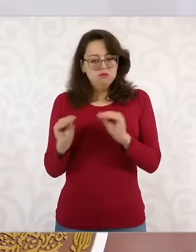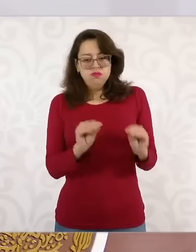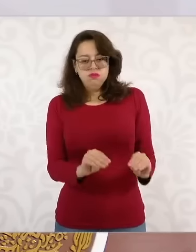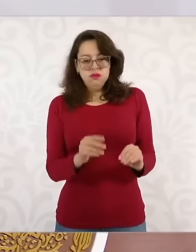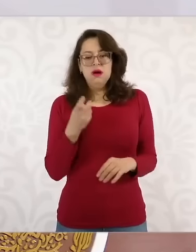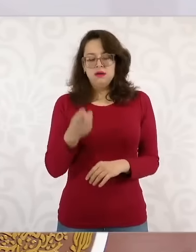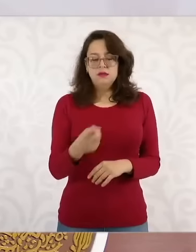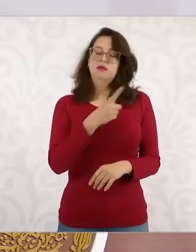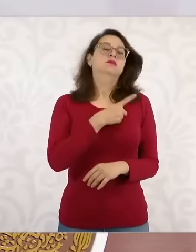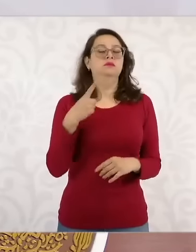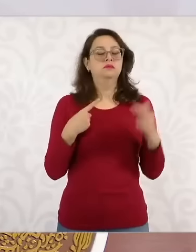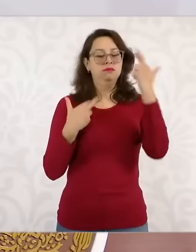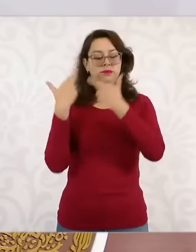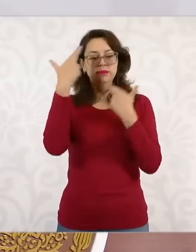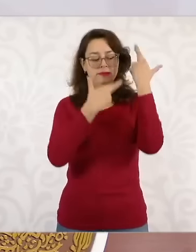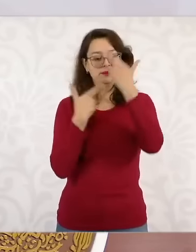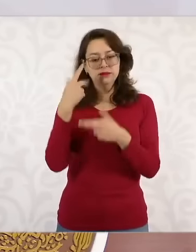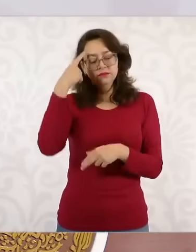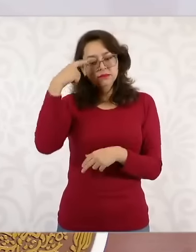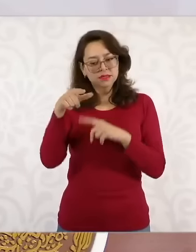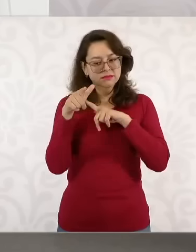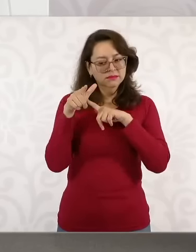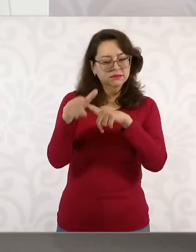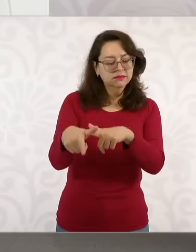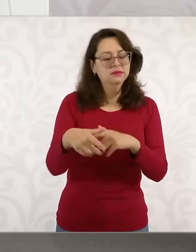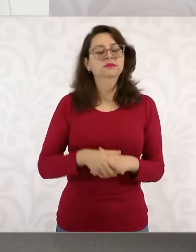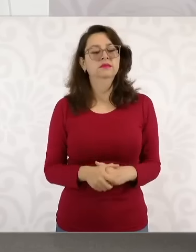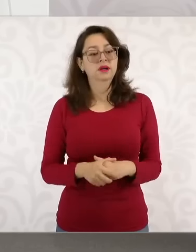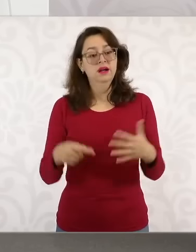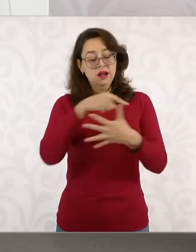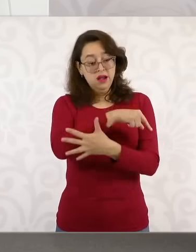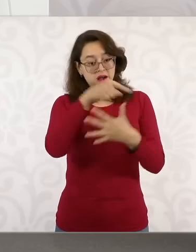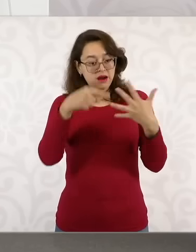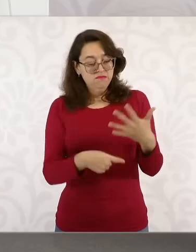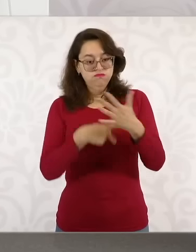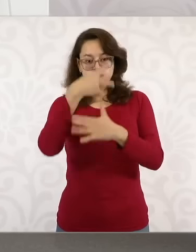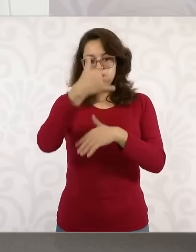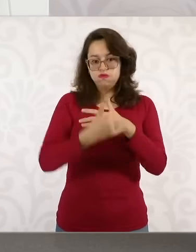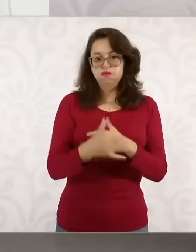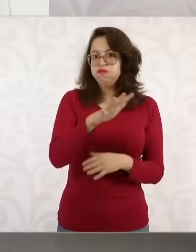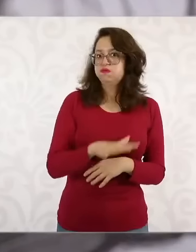correcto desarrollo de estas obras. En conjunto, estos proyectos responden a una necesidad real del